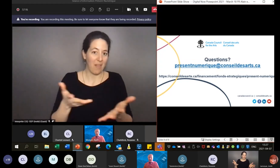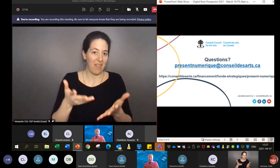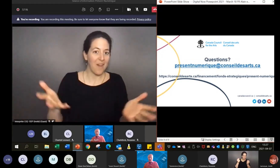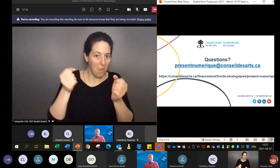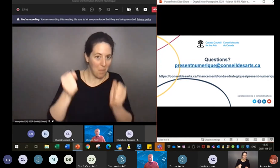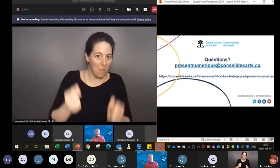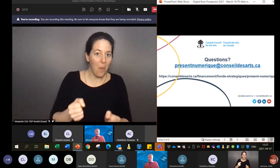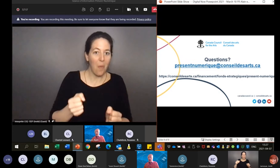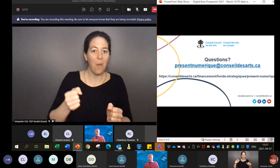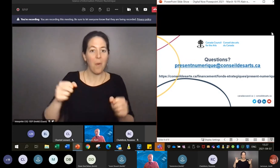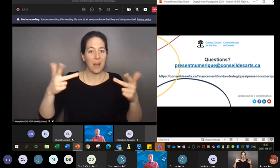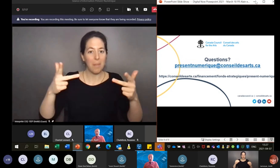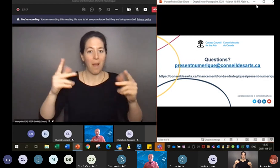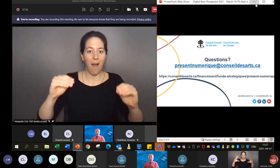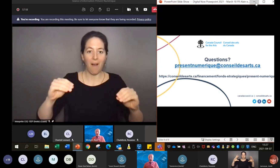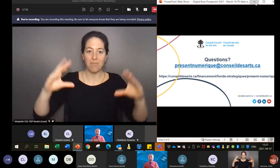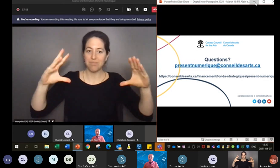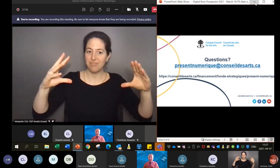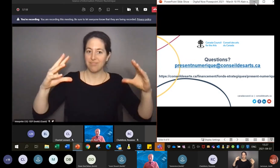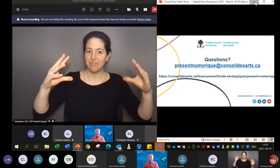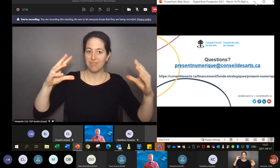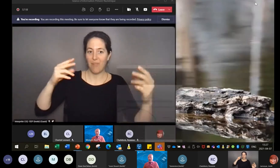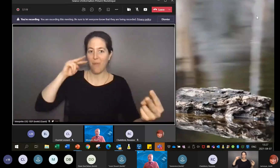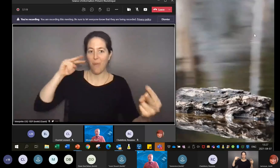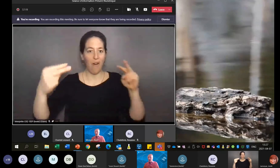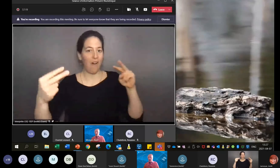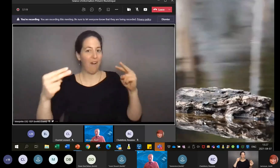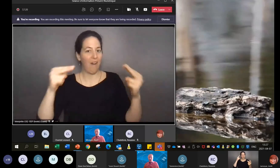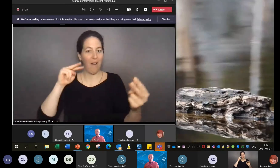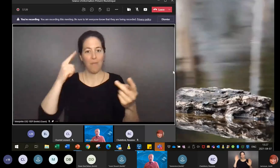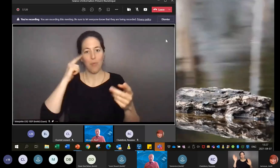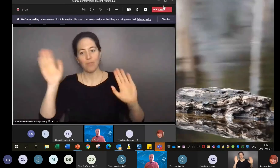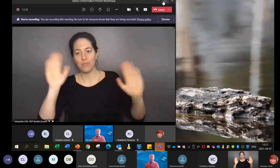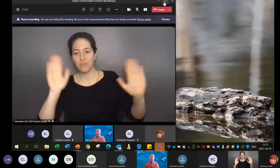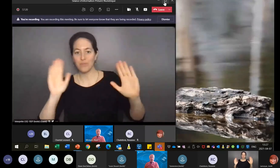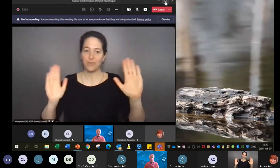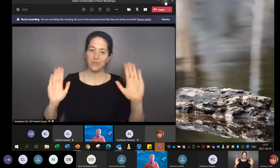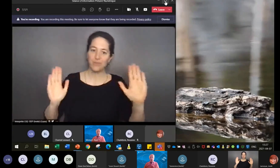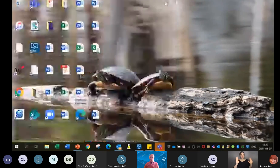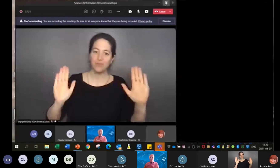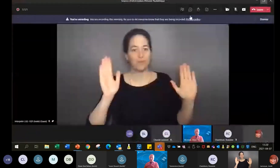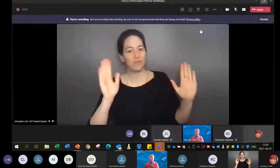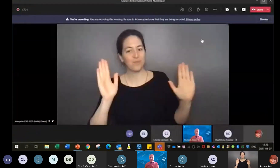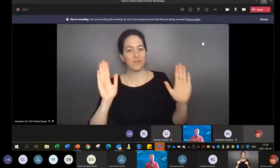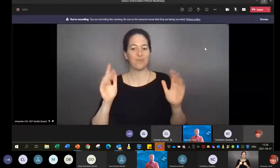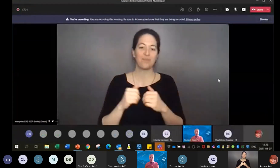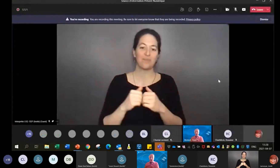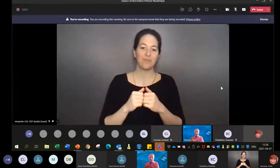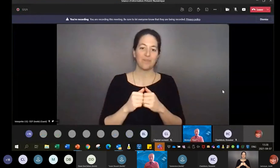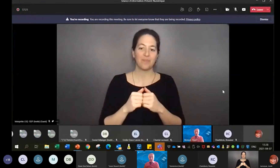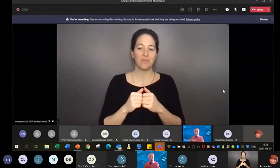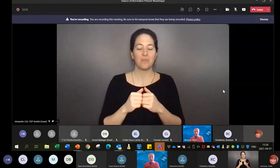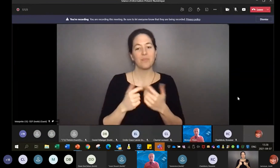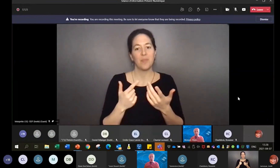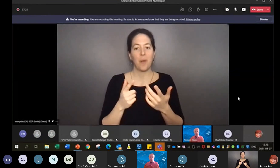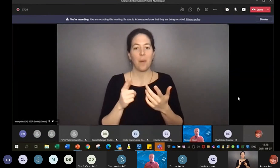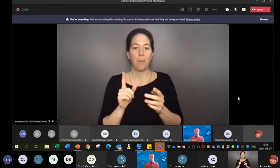peut-être se saluer à la fin de cette